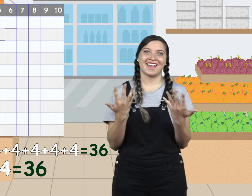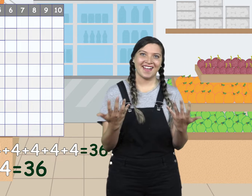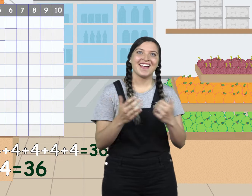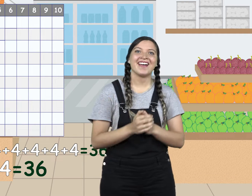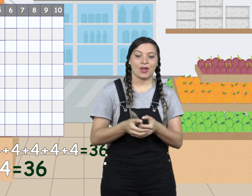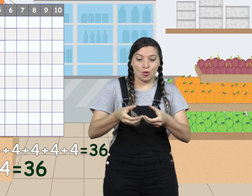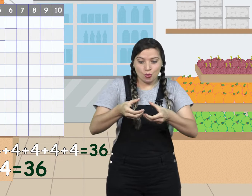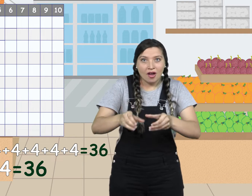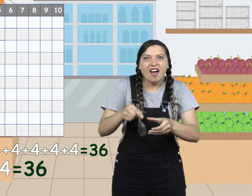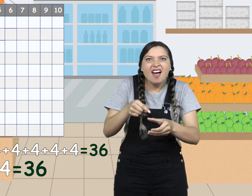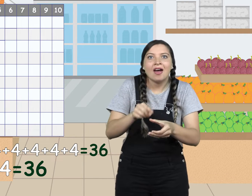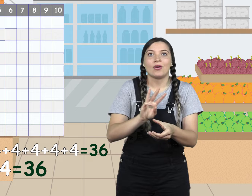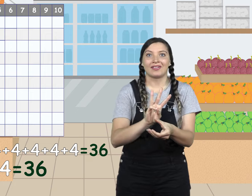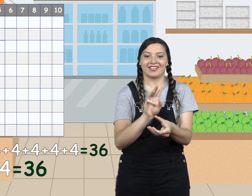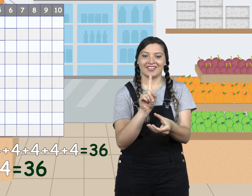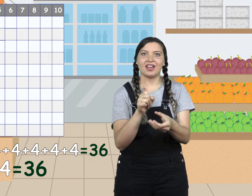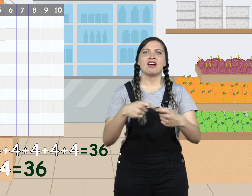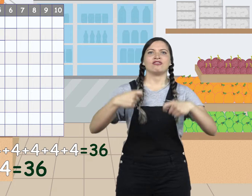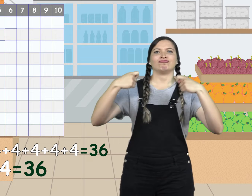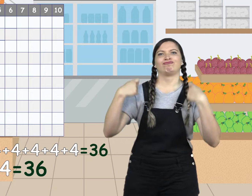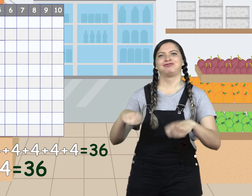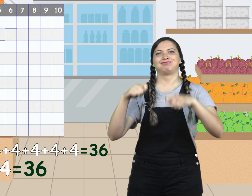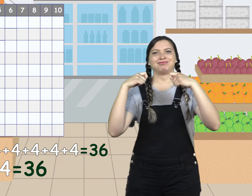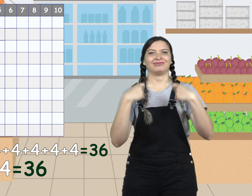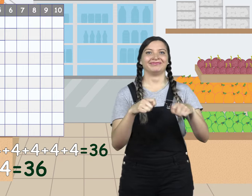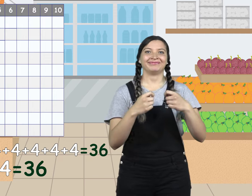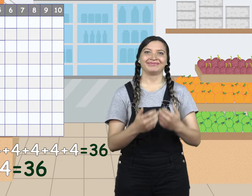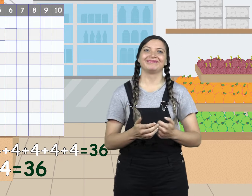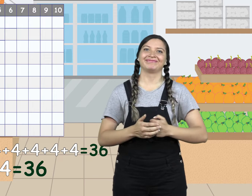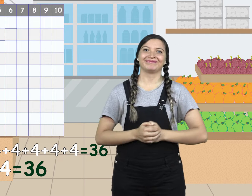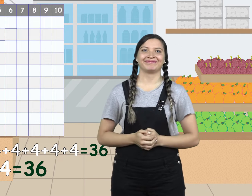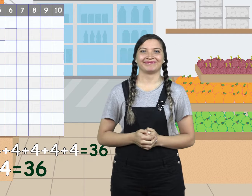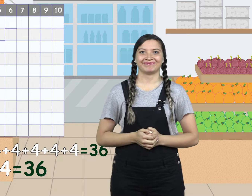Entonces tenemos treinta y seis huevos para vender.